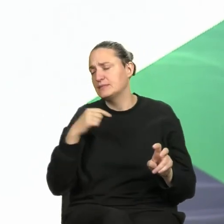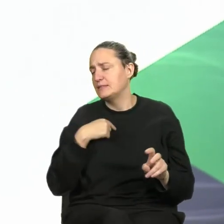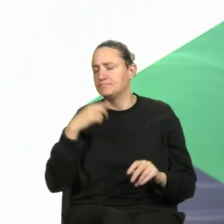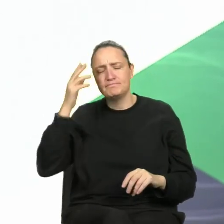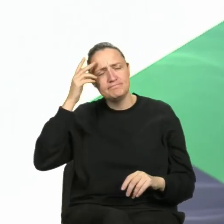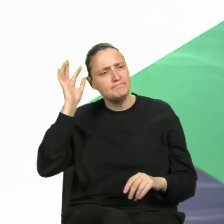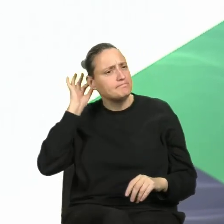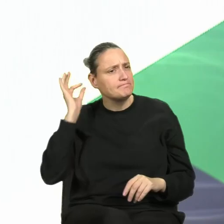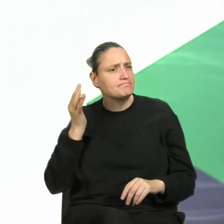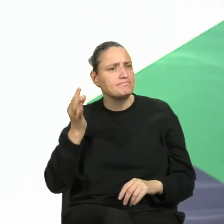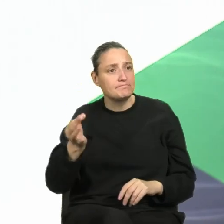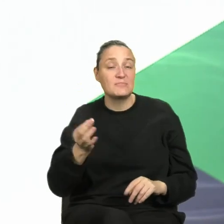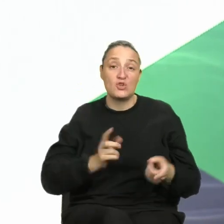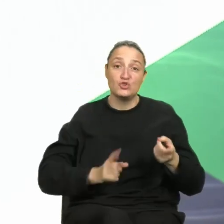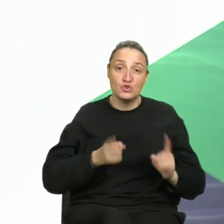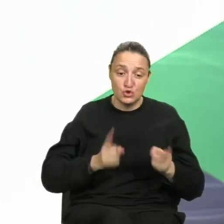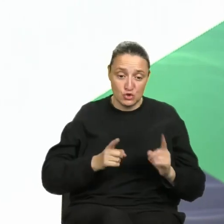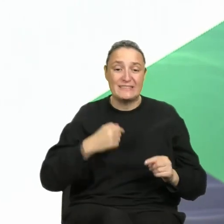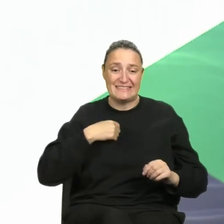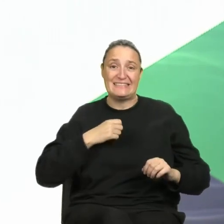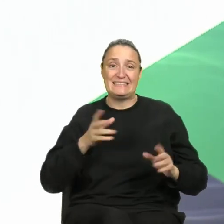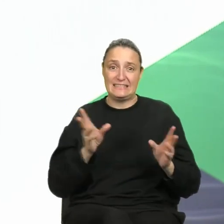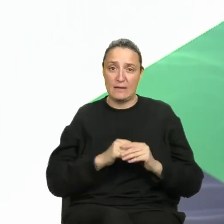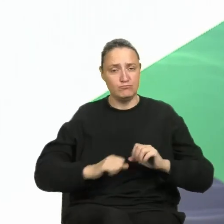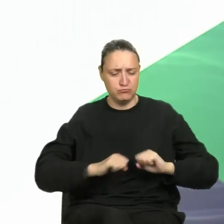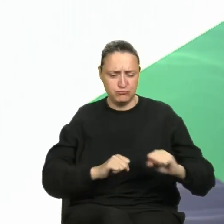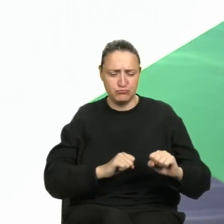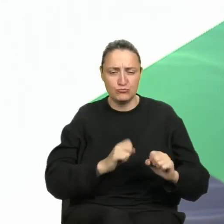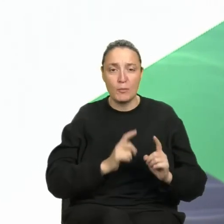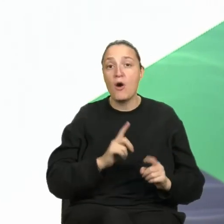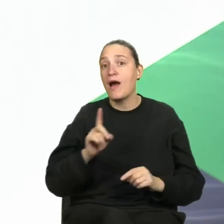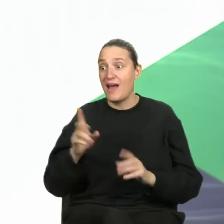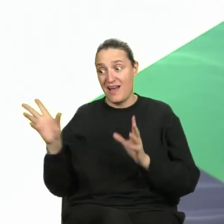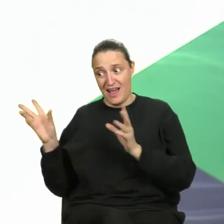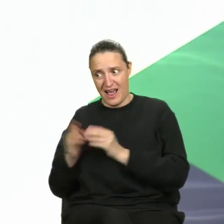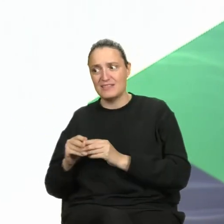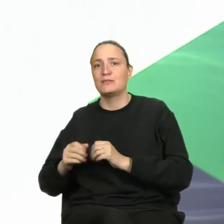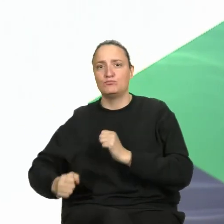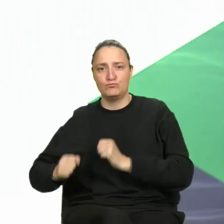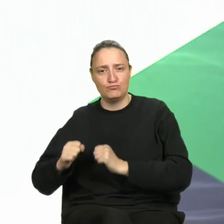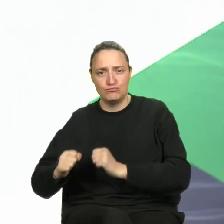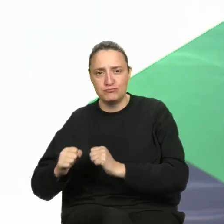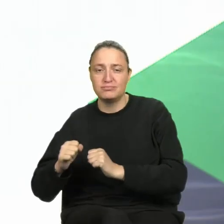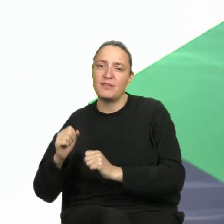Samemu dochodzi się szybciej, a razem dochodzi się dalej. I właśnie to, co tworzycie jako doradcy,